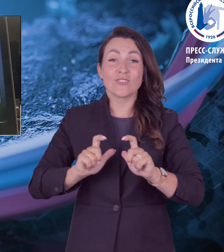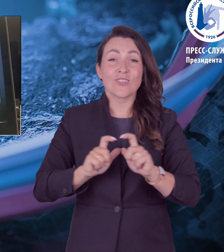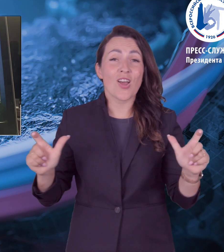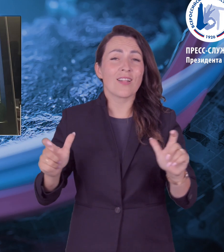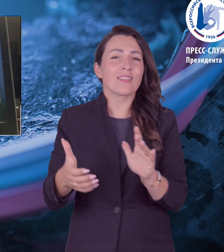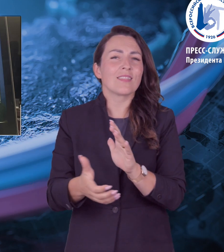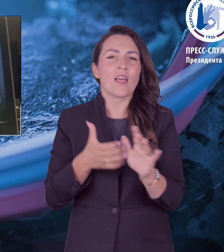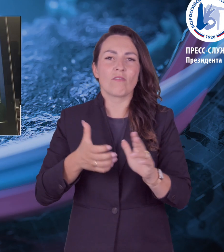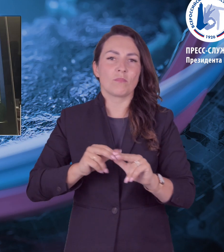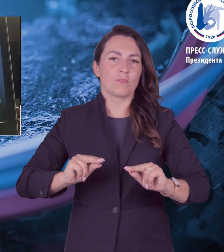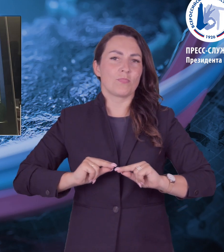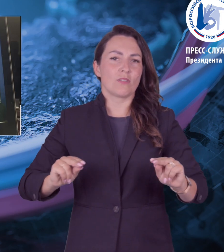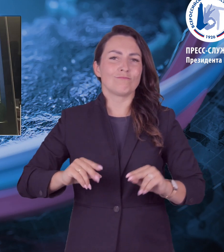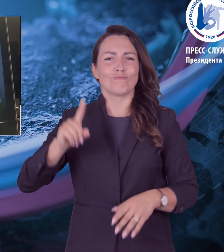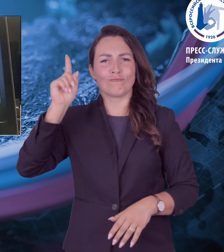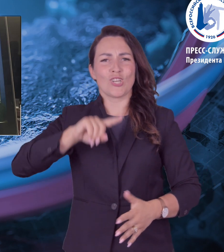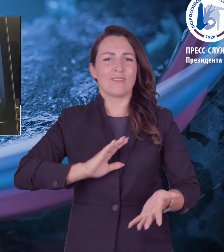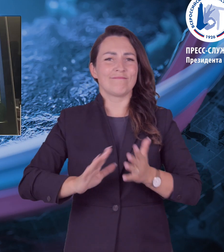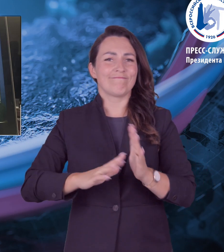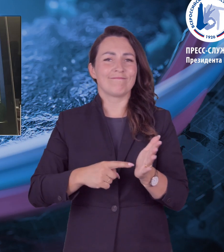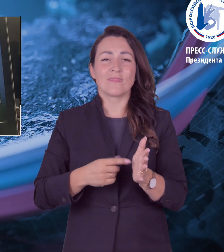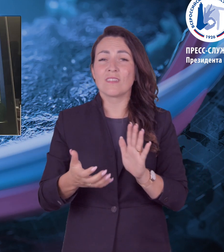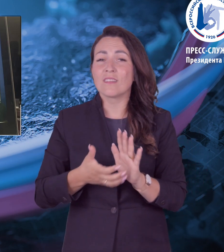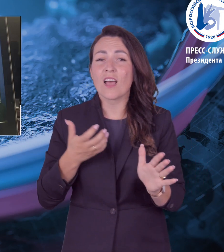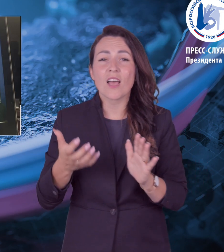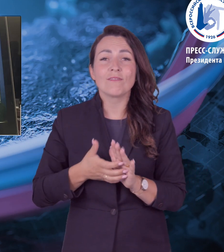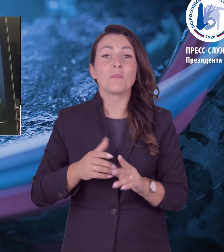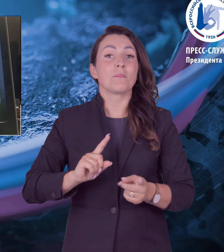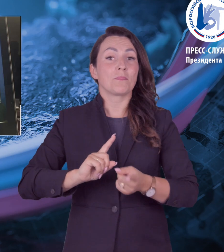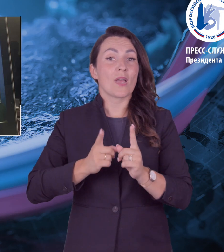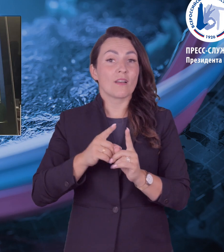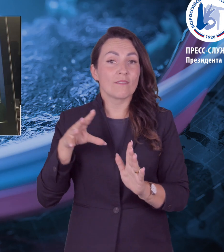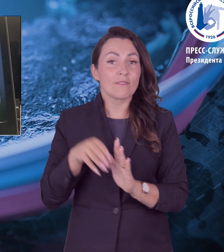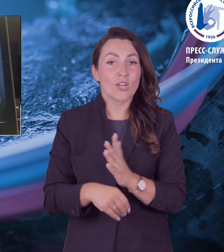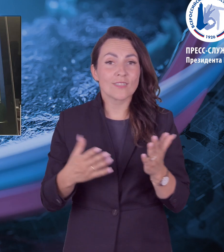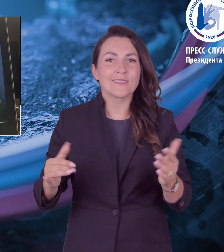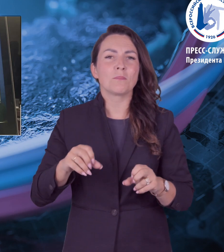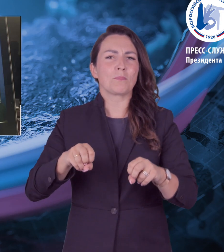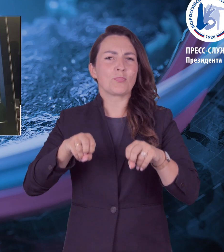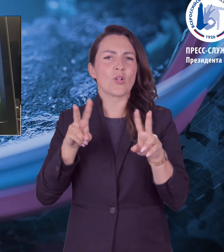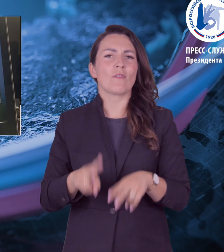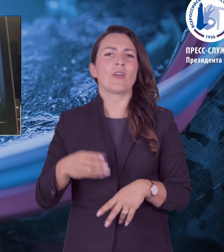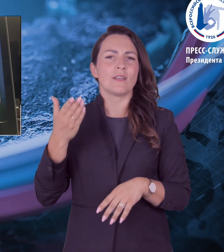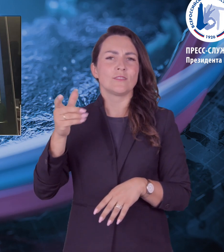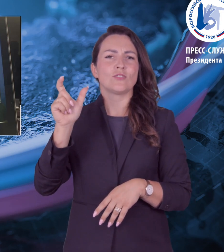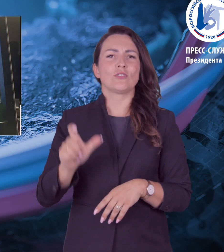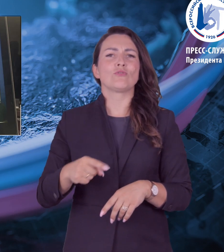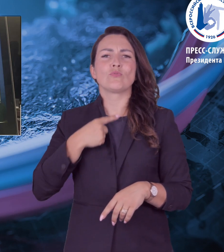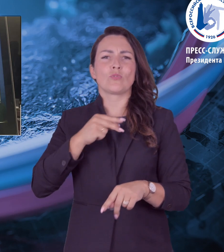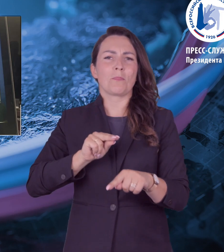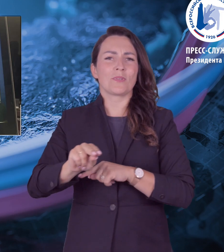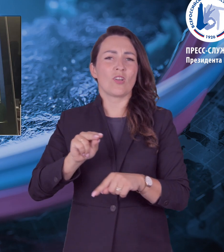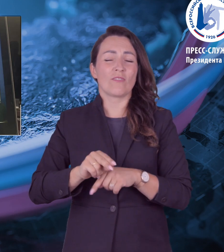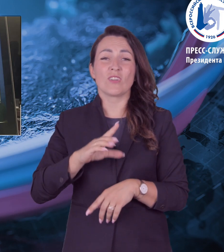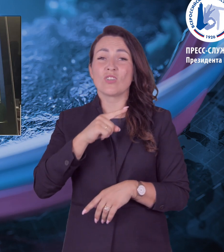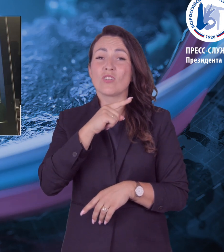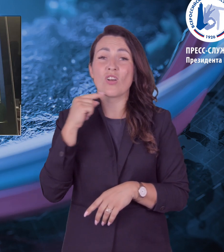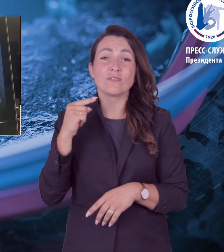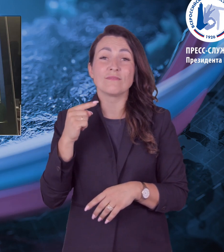В школах не хватает педагогов со знанием жестового языка, переводчиков, а профессиональных сурдопедагогов в России